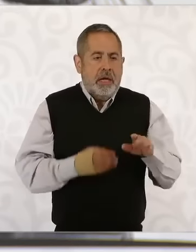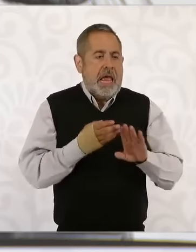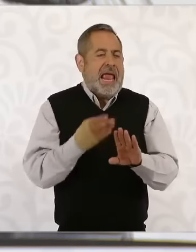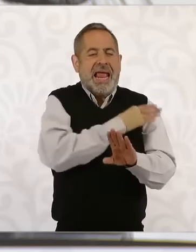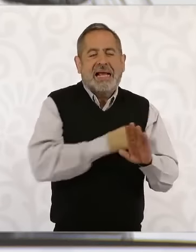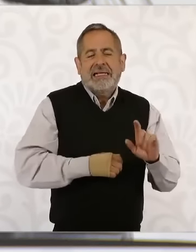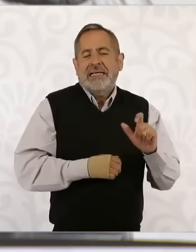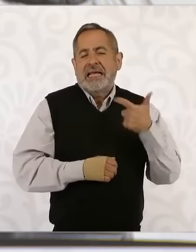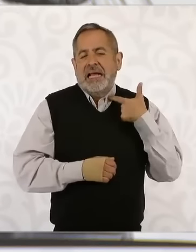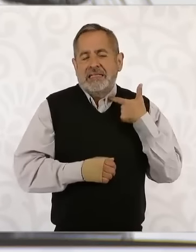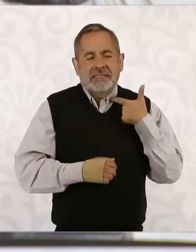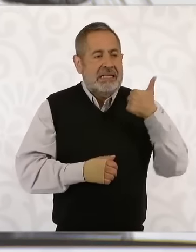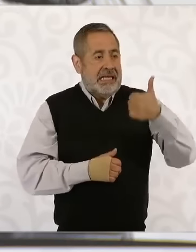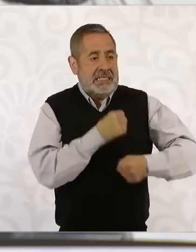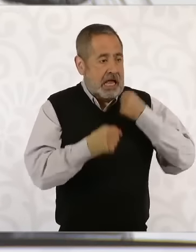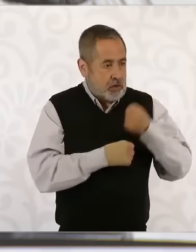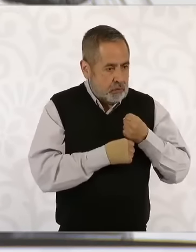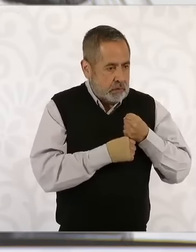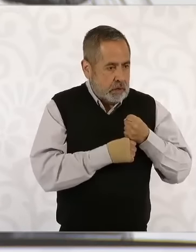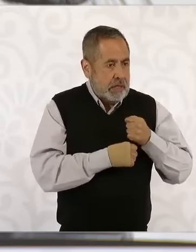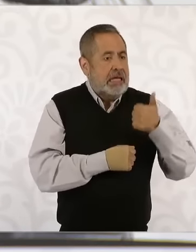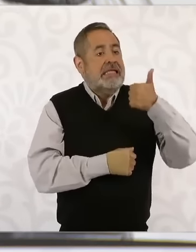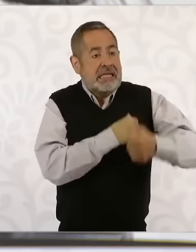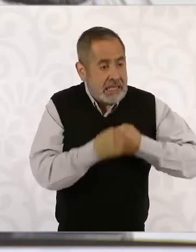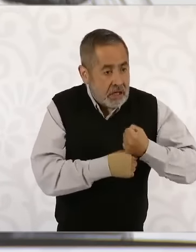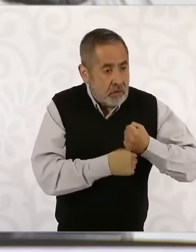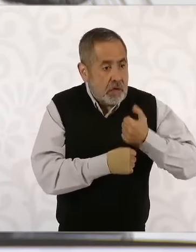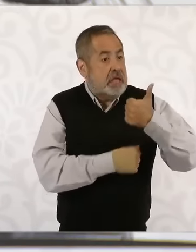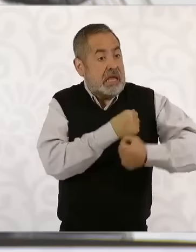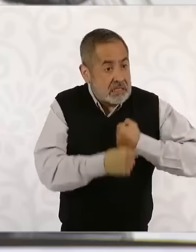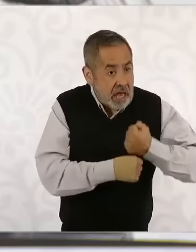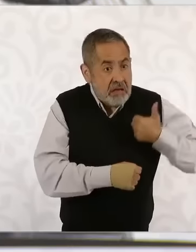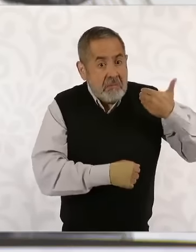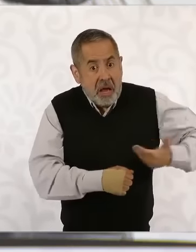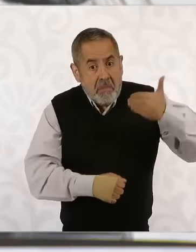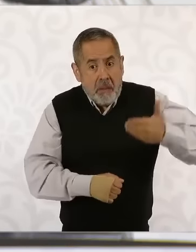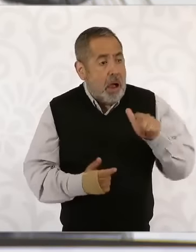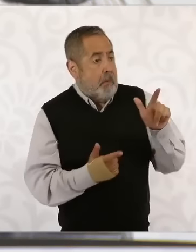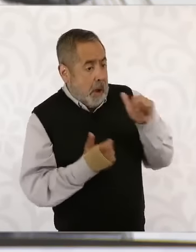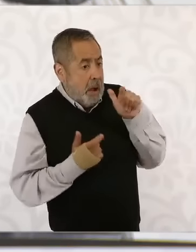pasa todo el sexenio no se ha podido cobrar. Tenemos muchos casos de estos. Entonces,